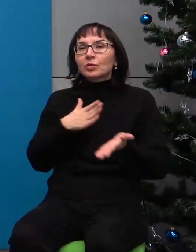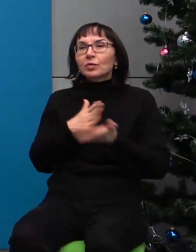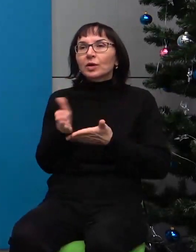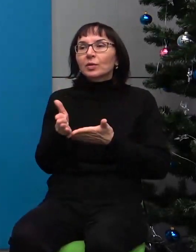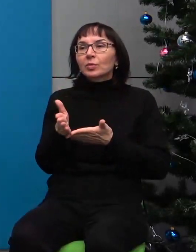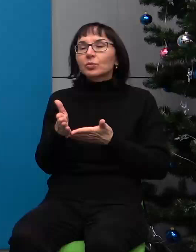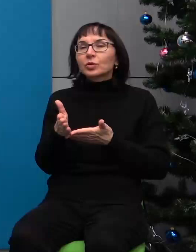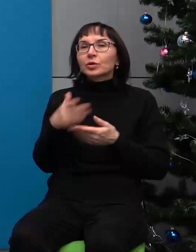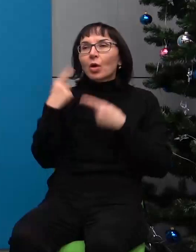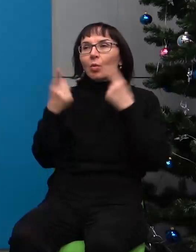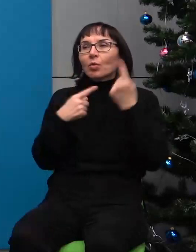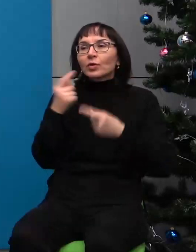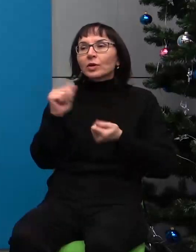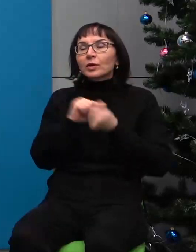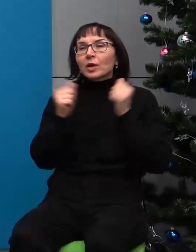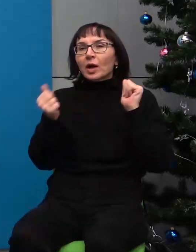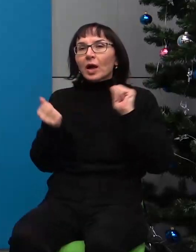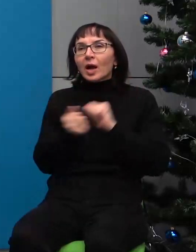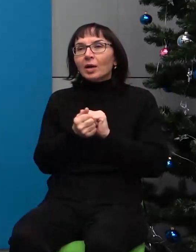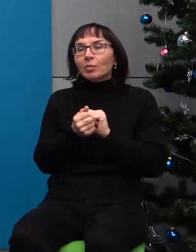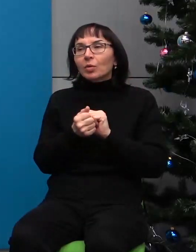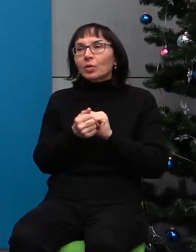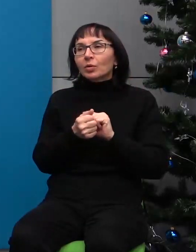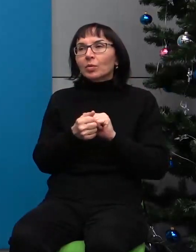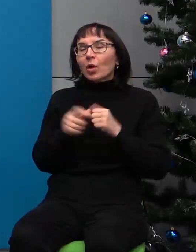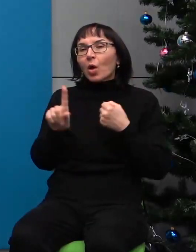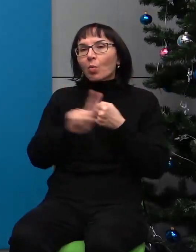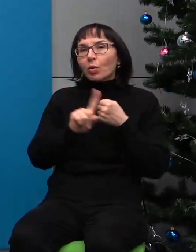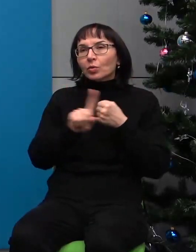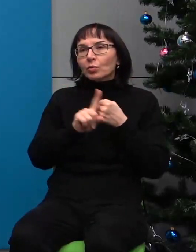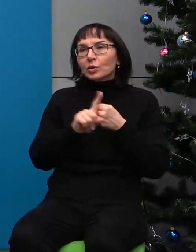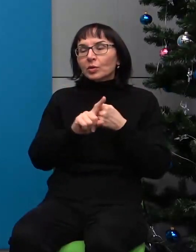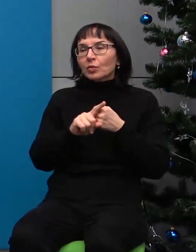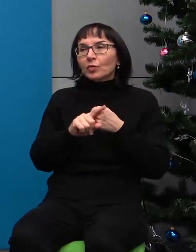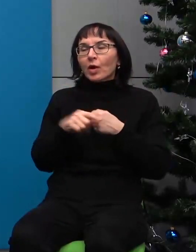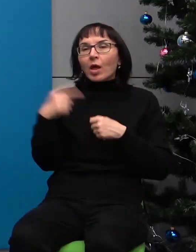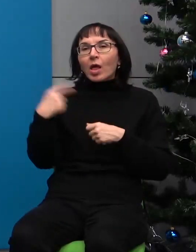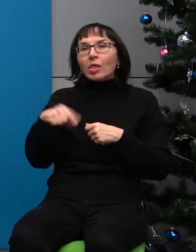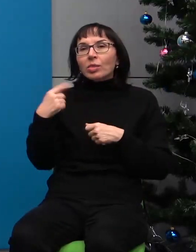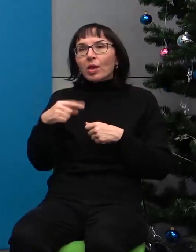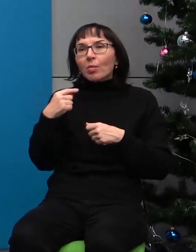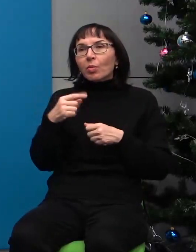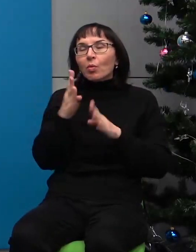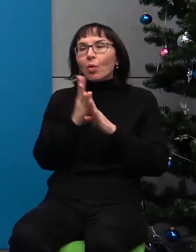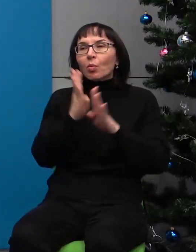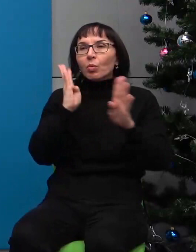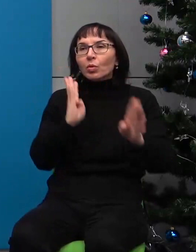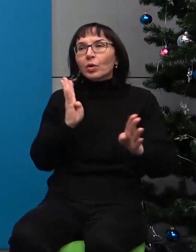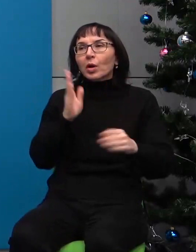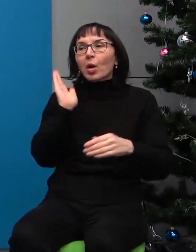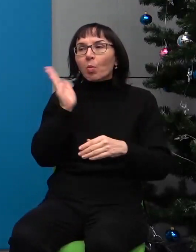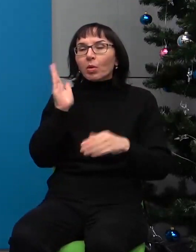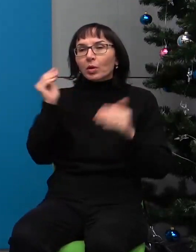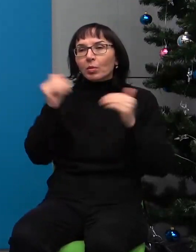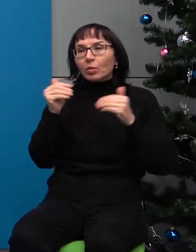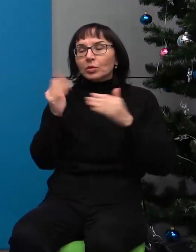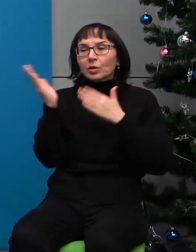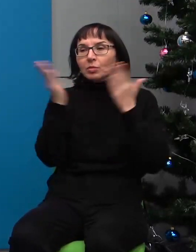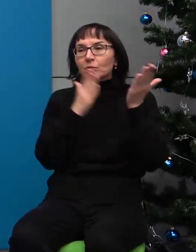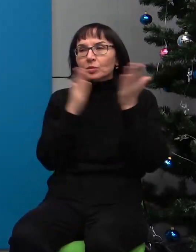albo w tym po numerkach, bo nie było chronologicznie po numerkach, tylko potem można było to przeczytać już 1, 2, 3, 4.